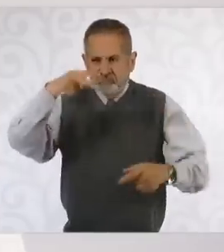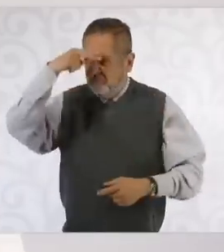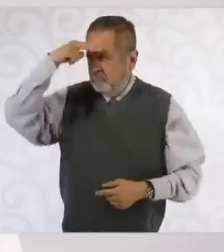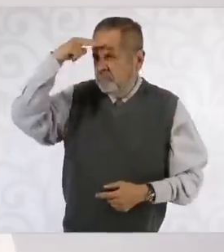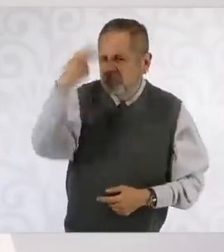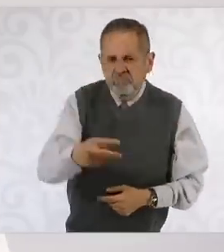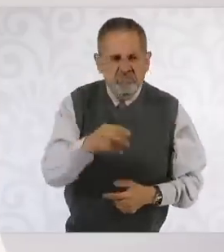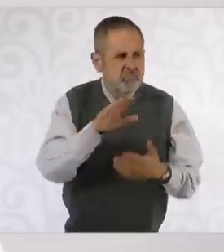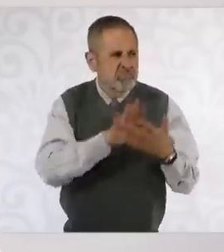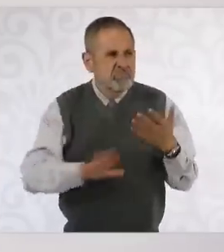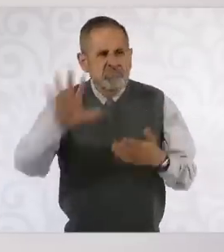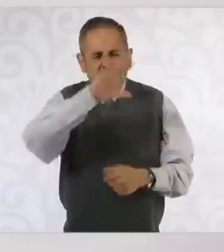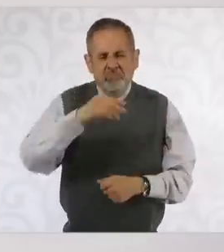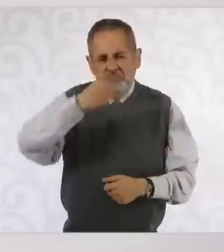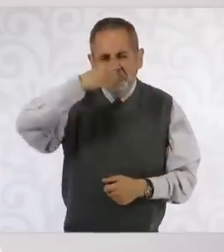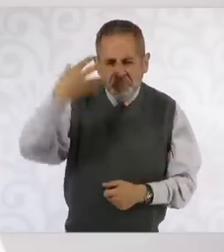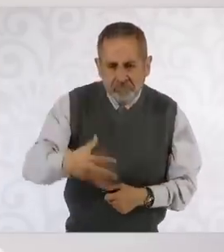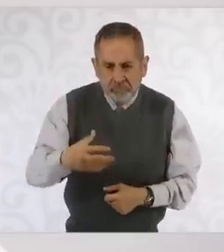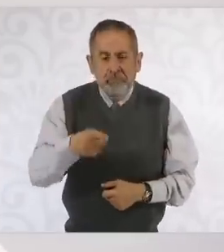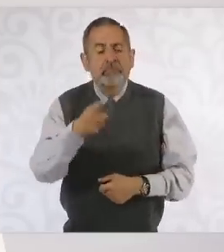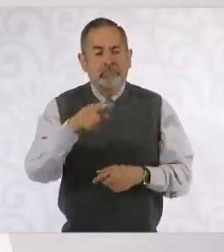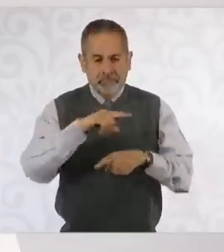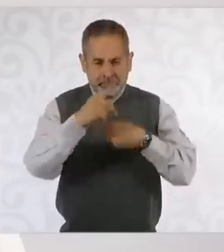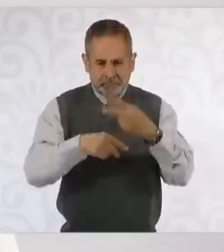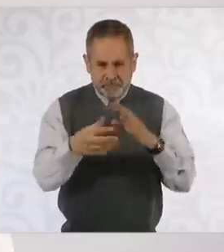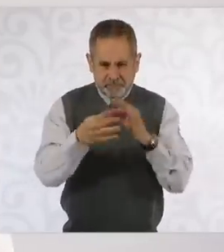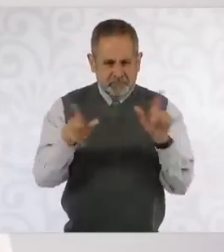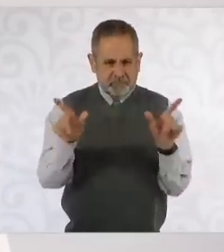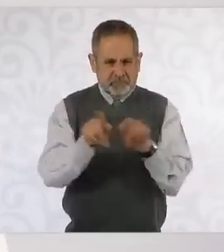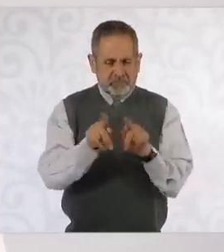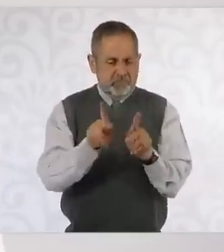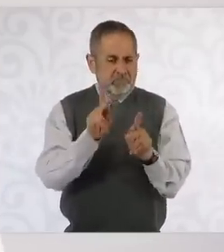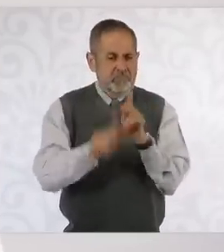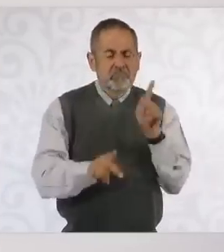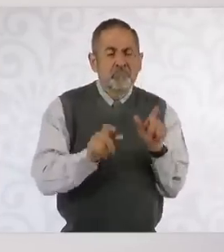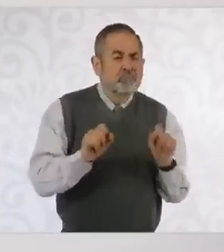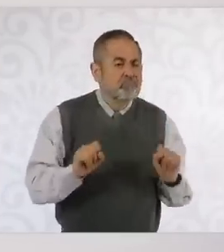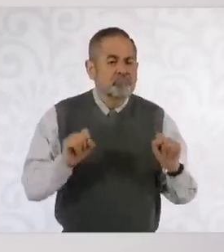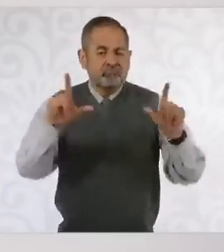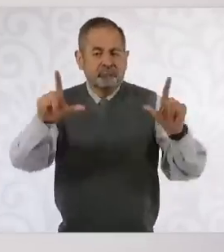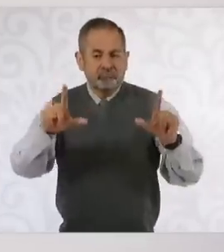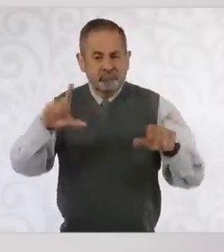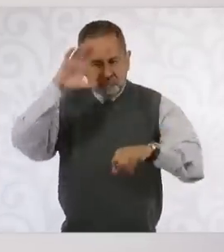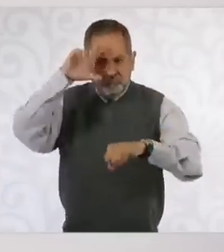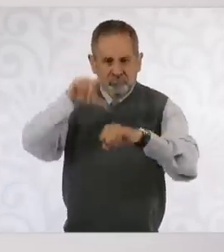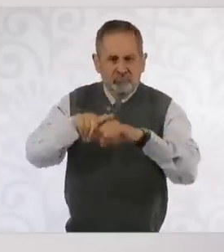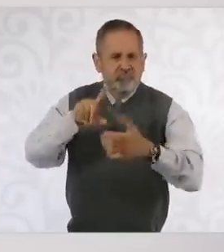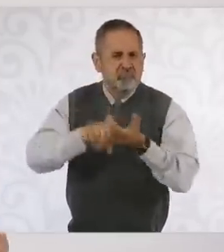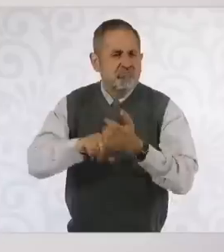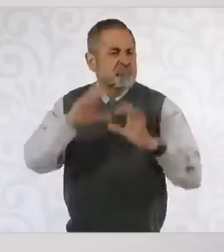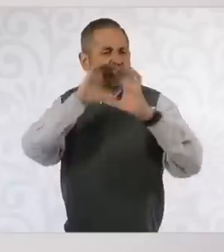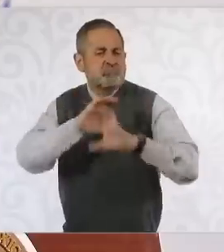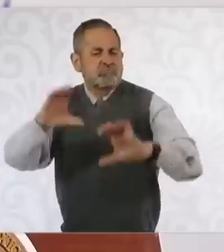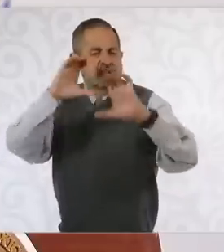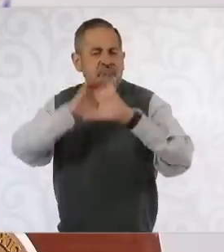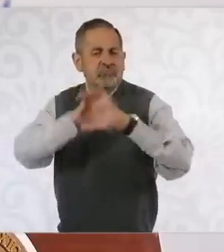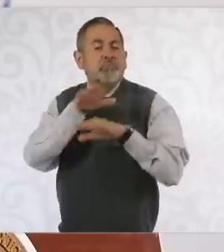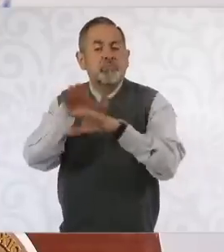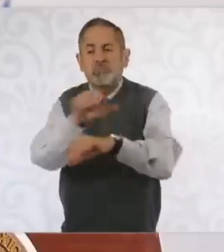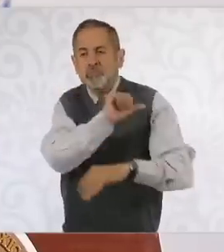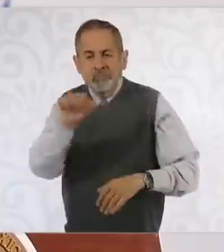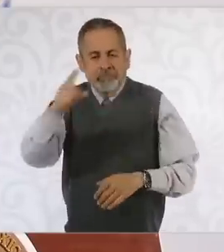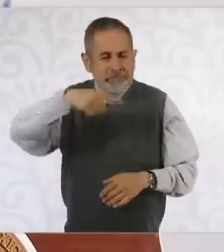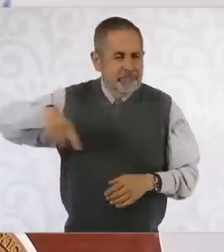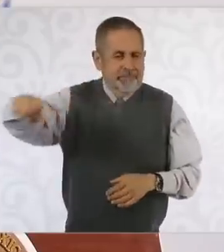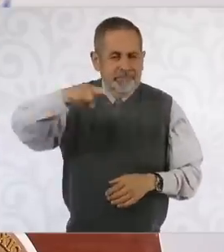el honor de presentarles un pedacito de nuestra cultura los corridos revolucionarios de Morelos